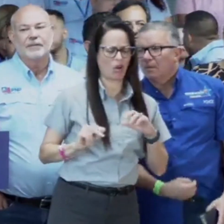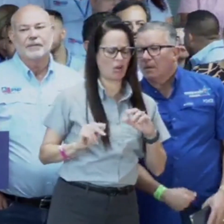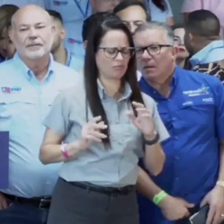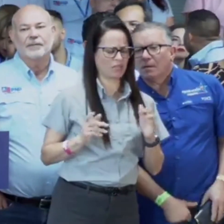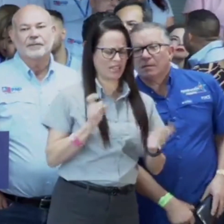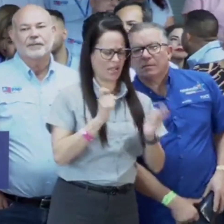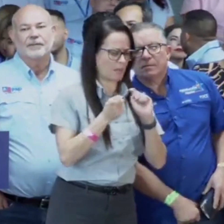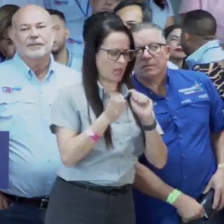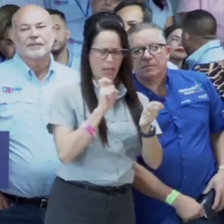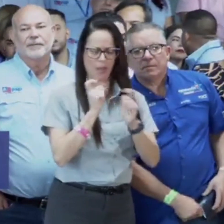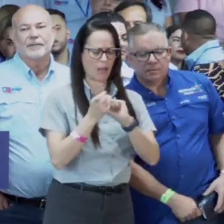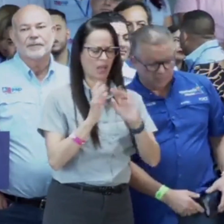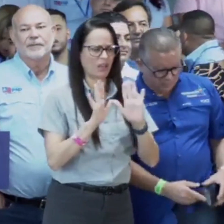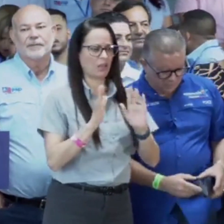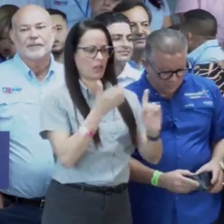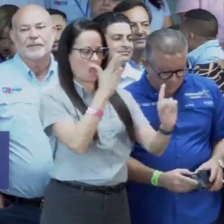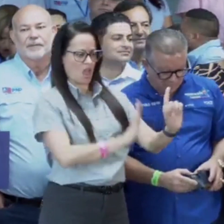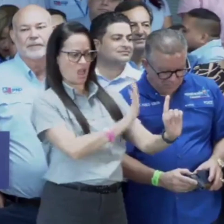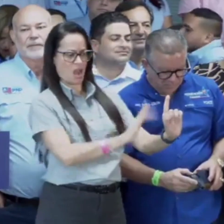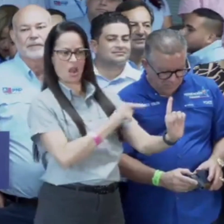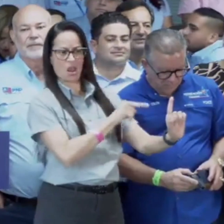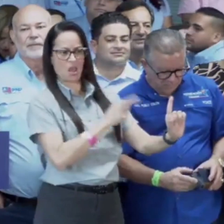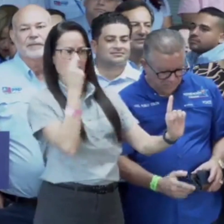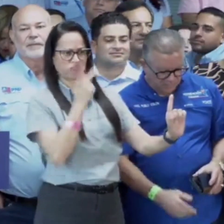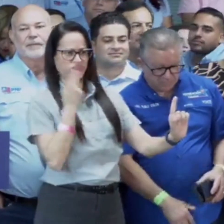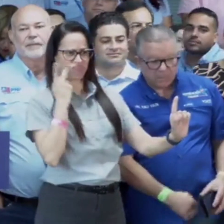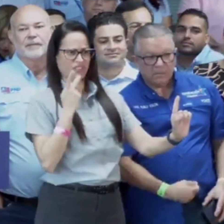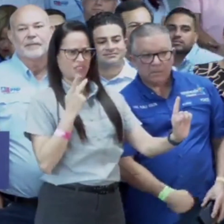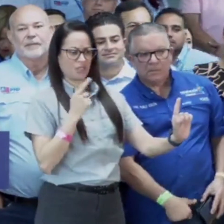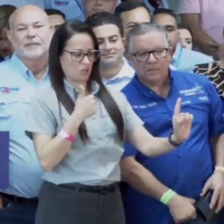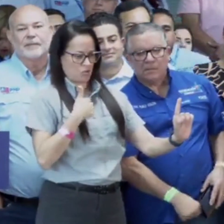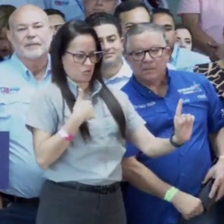él yo no tengo que cambiar yo siempre he sido estadista siempre he hablado de la igualdad y